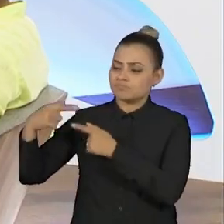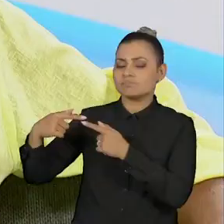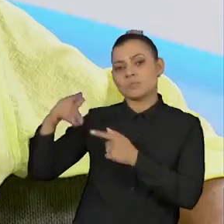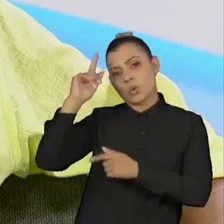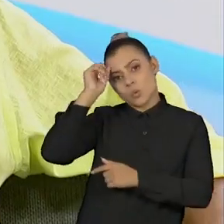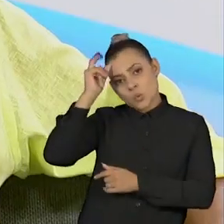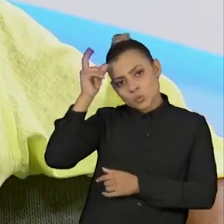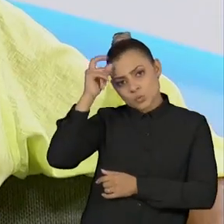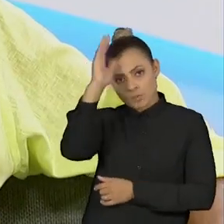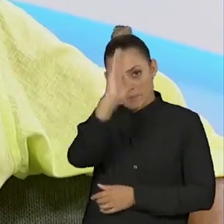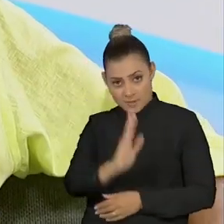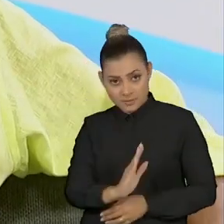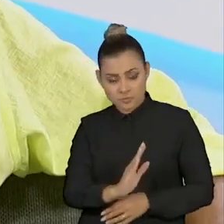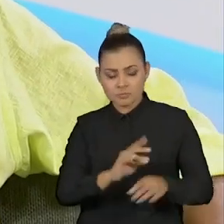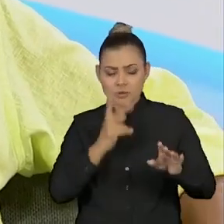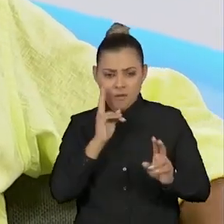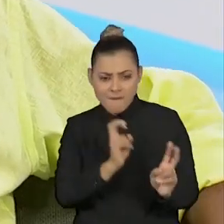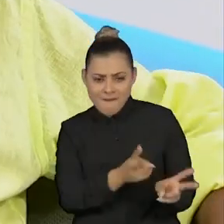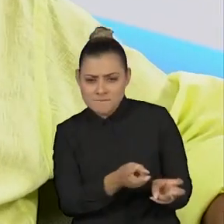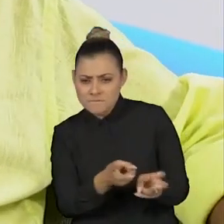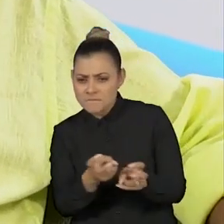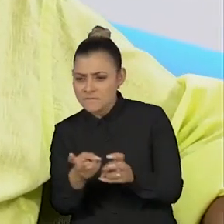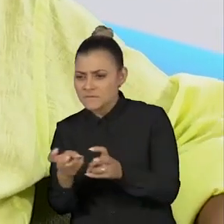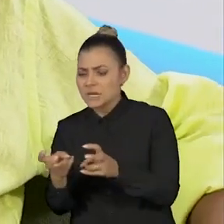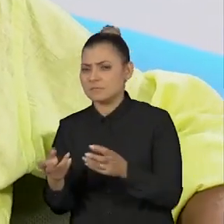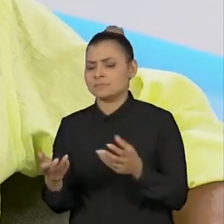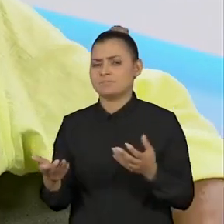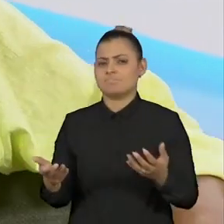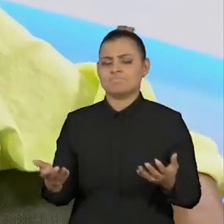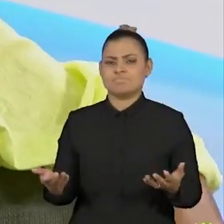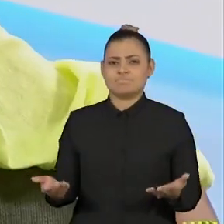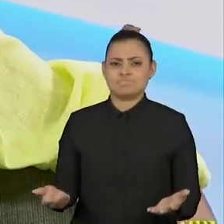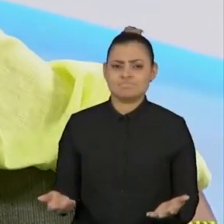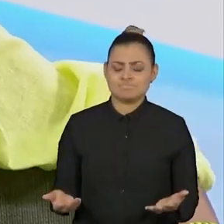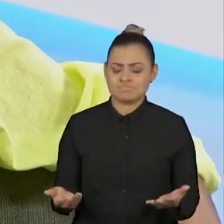E, quando eu vejo uma...